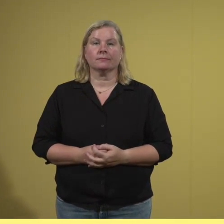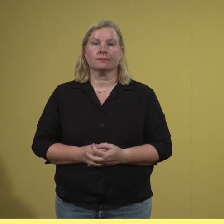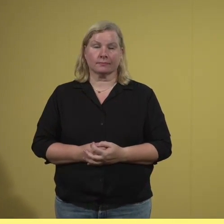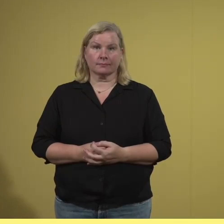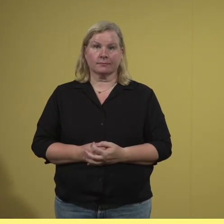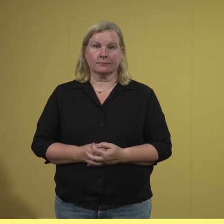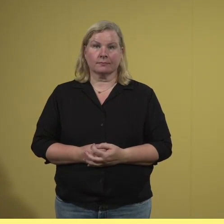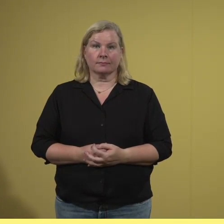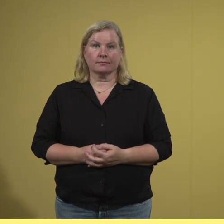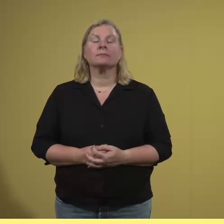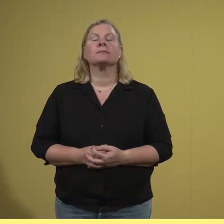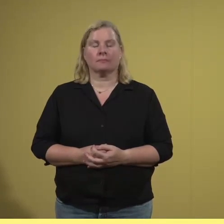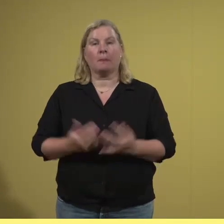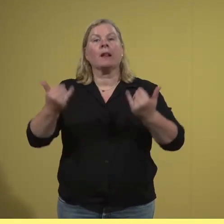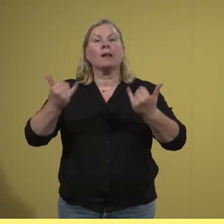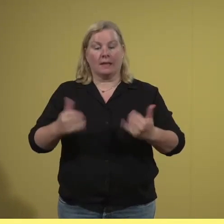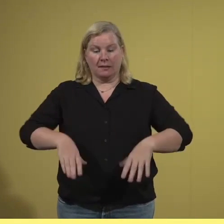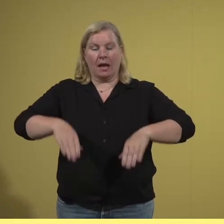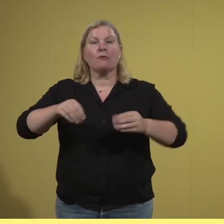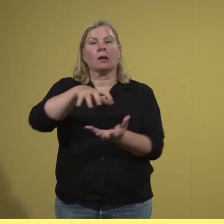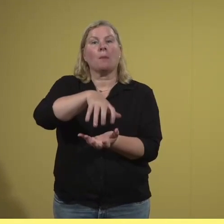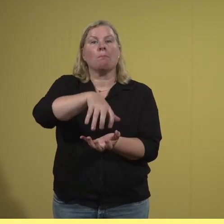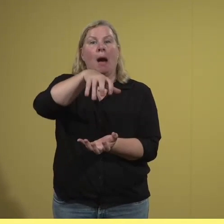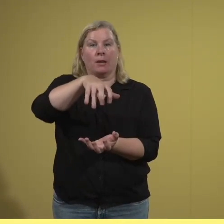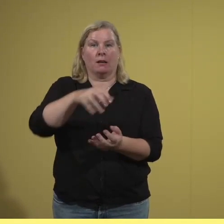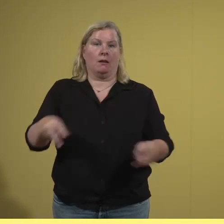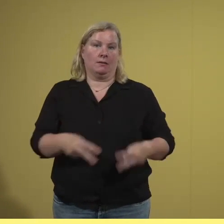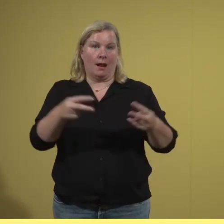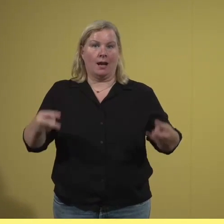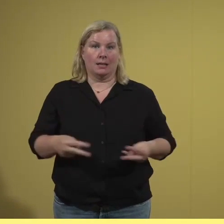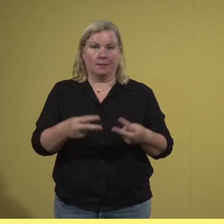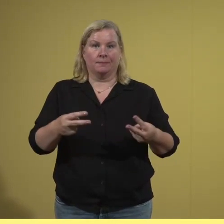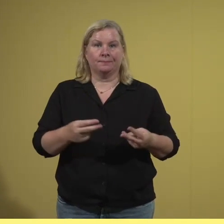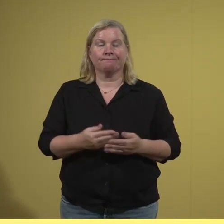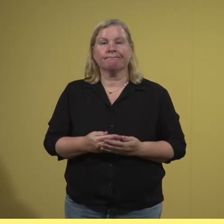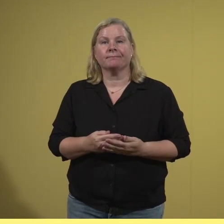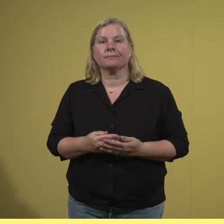dass die uns nicht im Weg steht. Wir fangen mal mit dem Paprikasalat an.